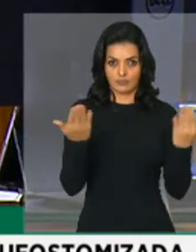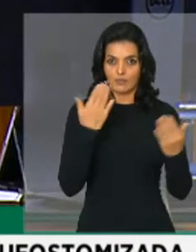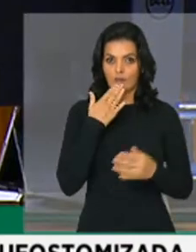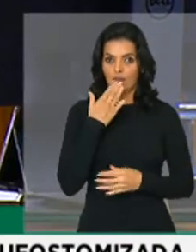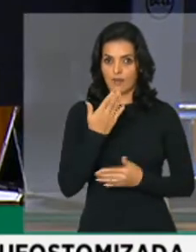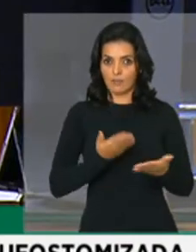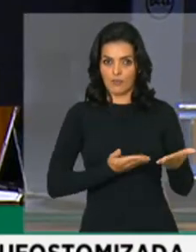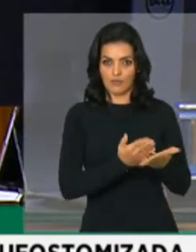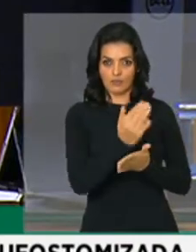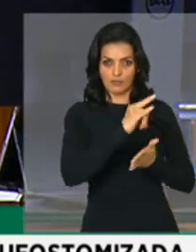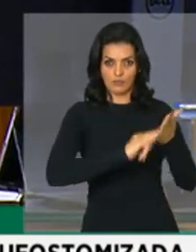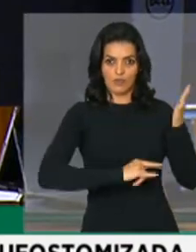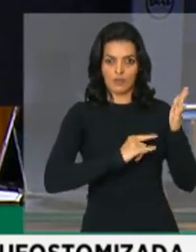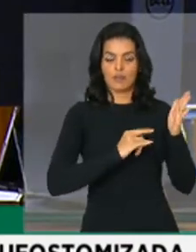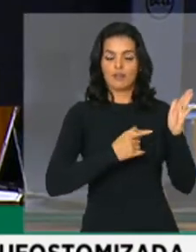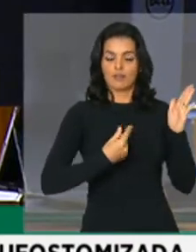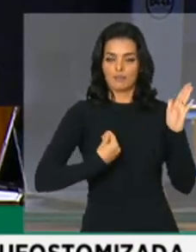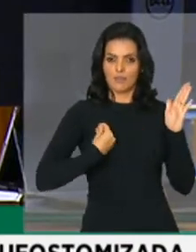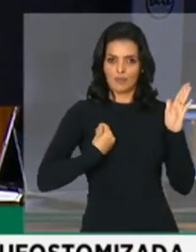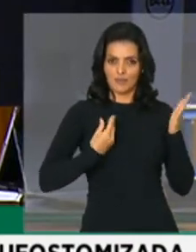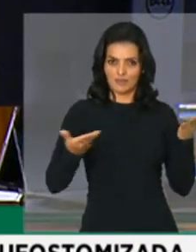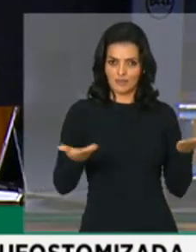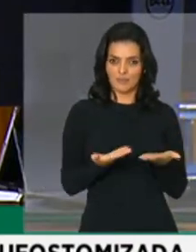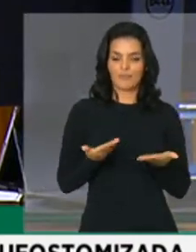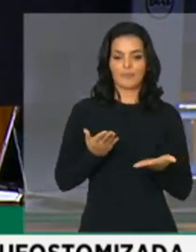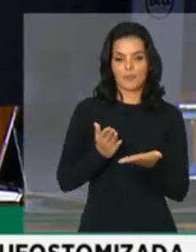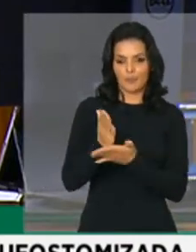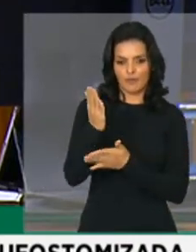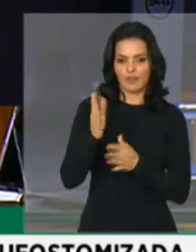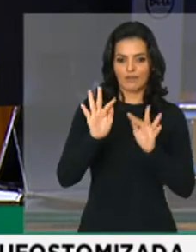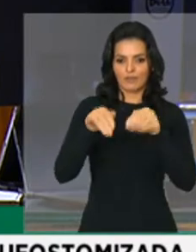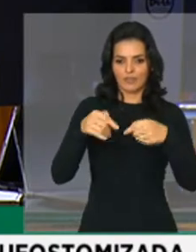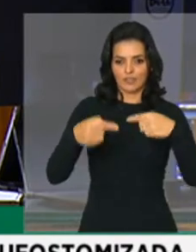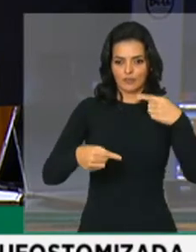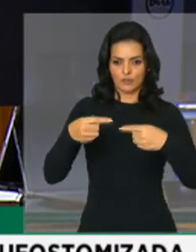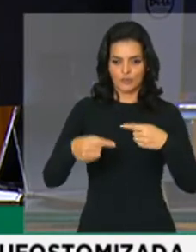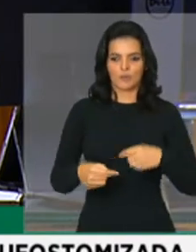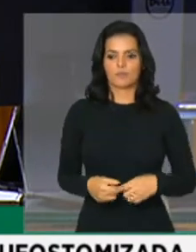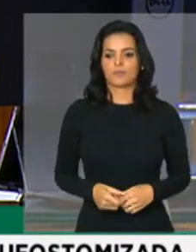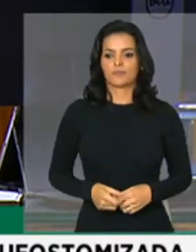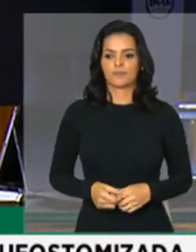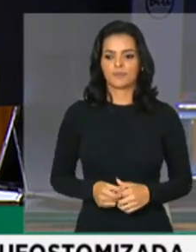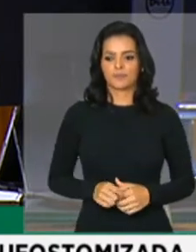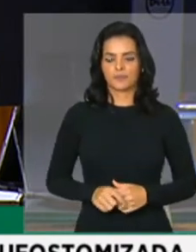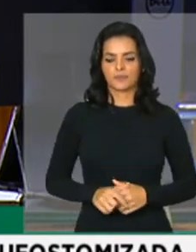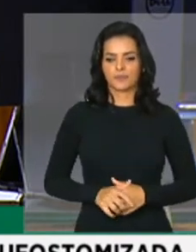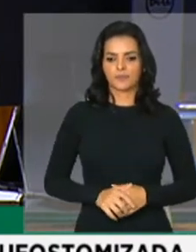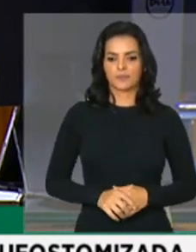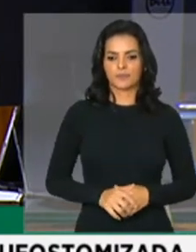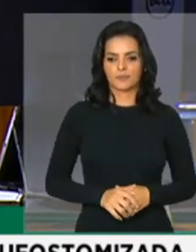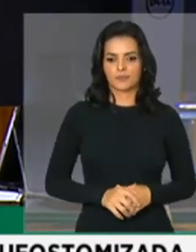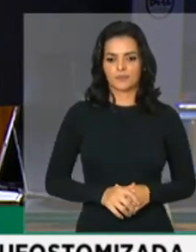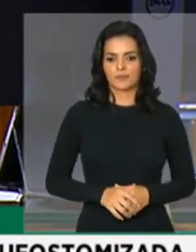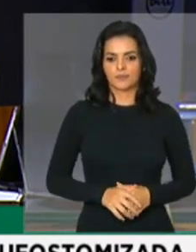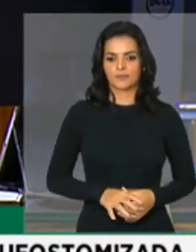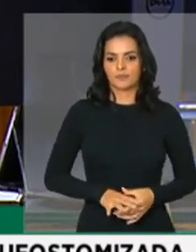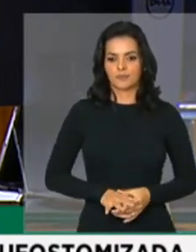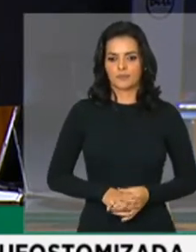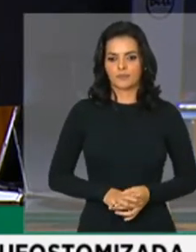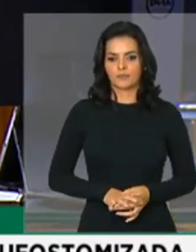[DEP. CAPITÃO WAGNER]: SR. PRESIDENTE, QUERIA SAUDAR A TODOS E IR DIRETO AO RELATÓRIO. DURANTE A DISCUSSÃO DA MATÉRIA FOI APRESENTADA UMA EMENDA DE